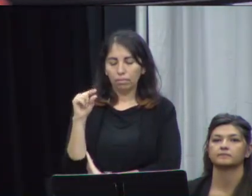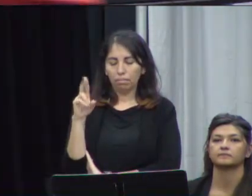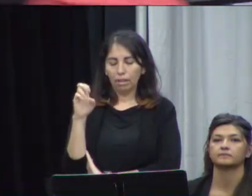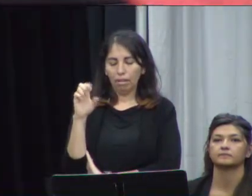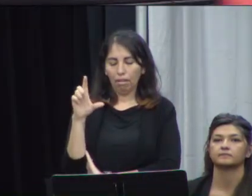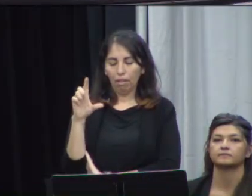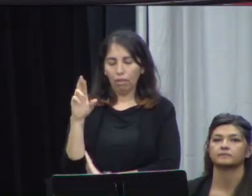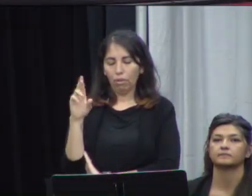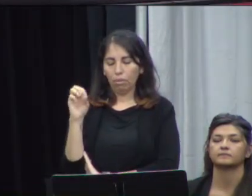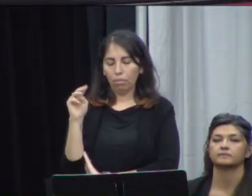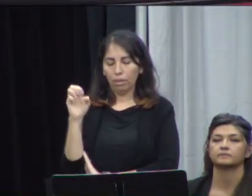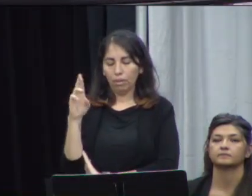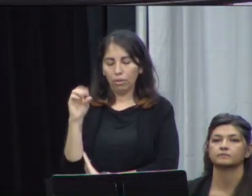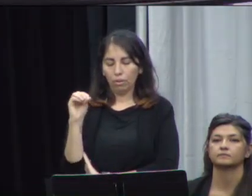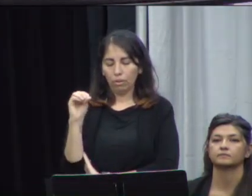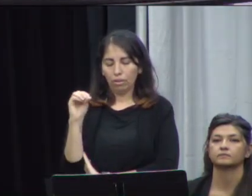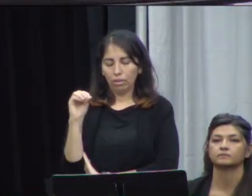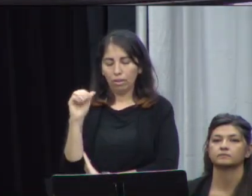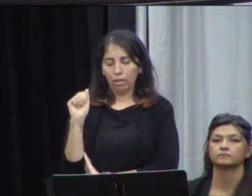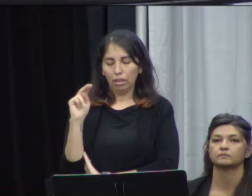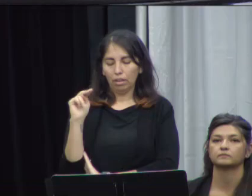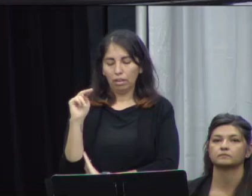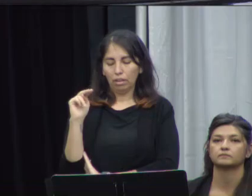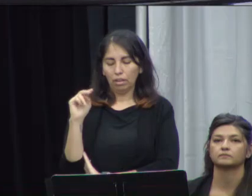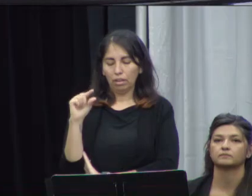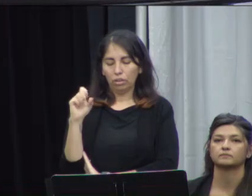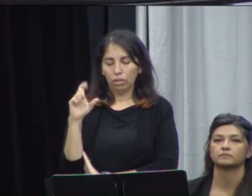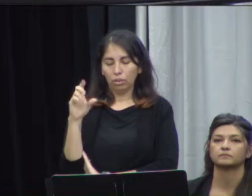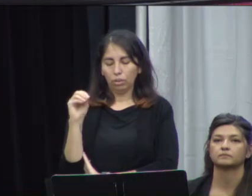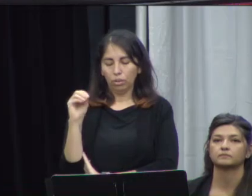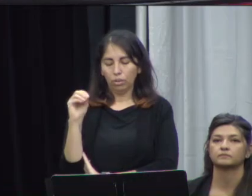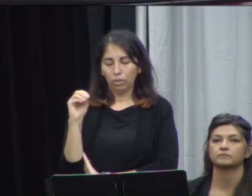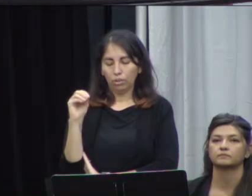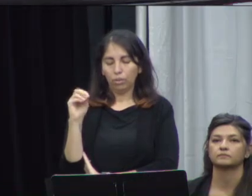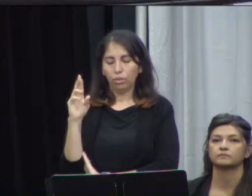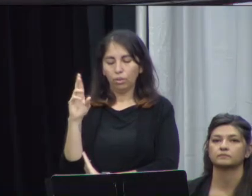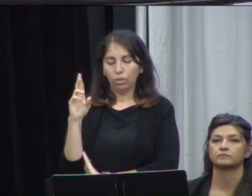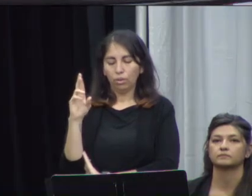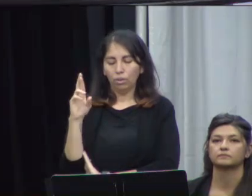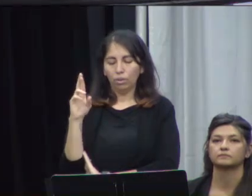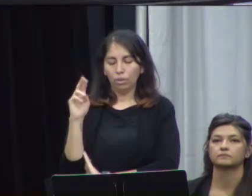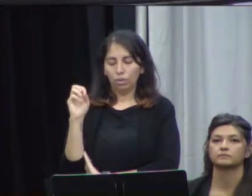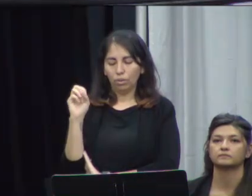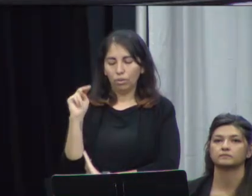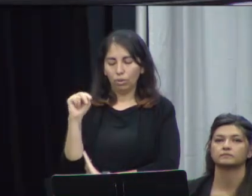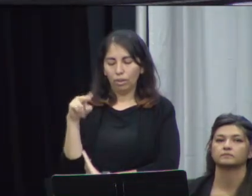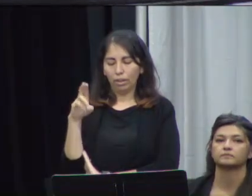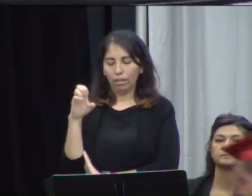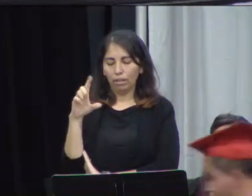Miguel Romero. (audience applauds) Angelo Roncillo.